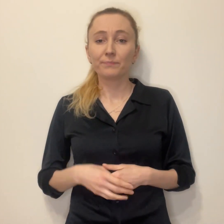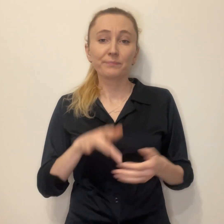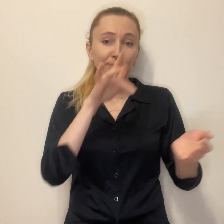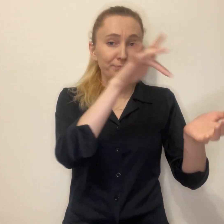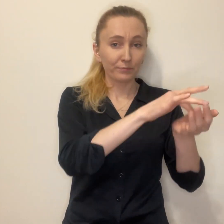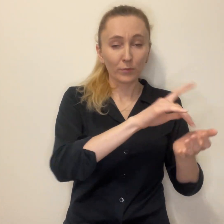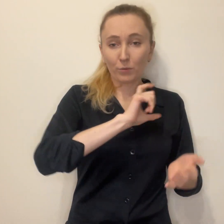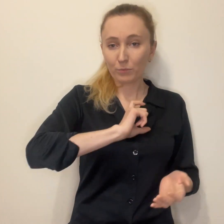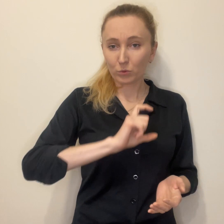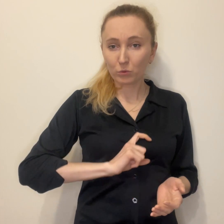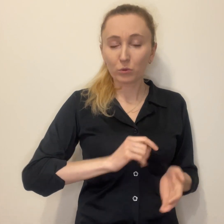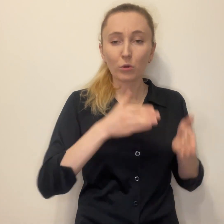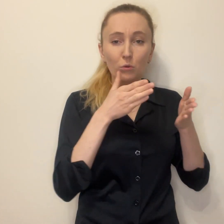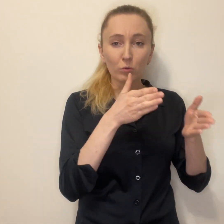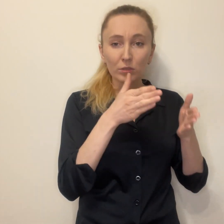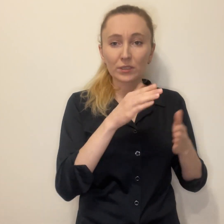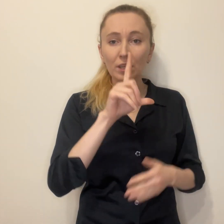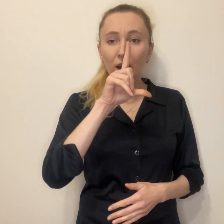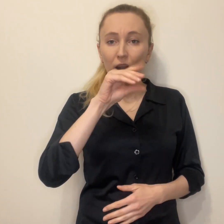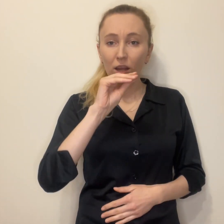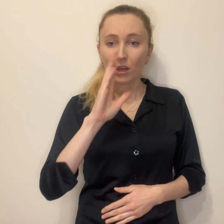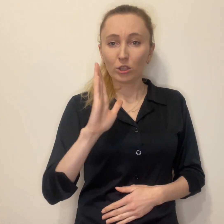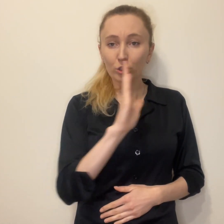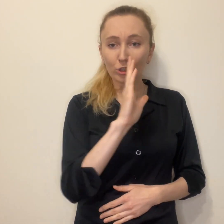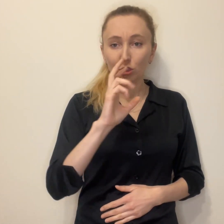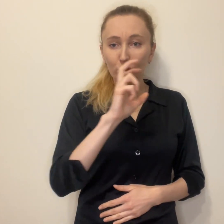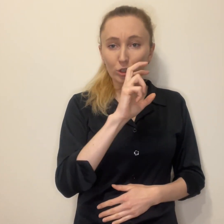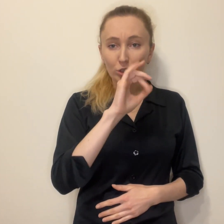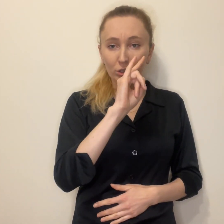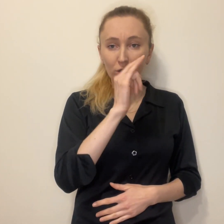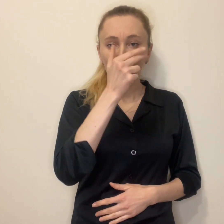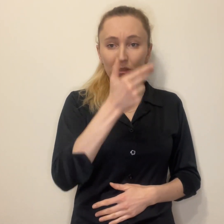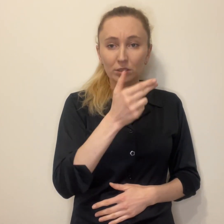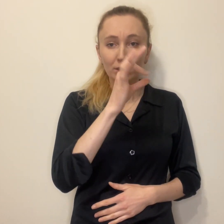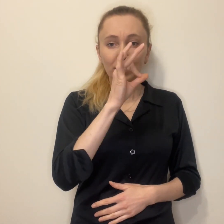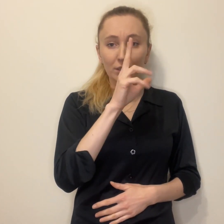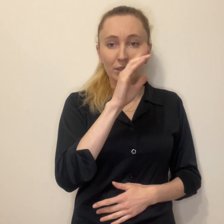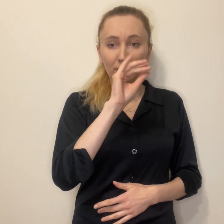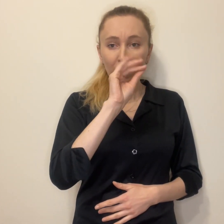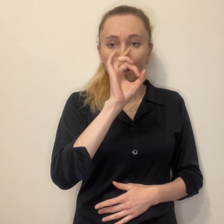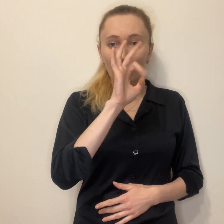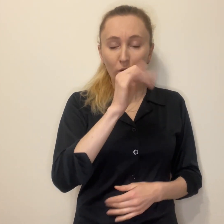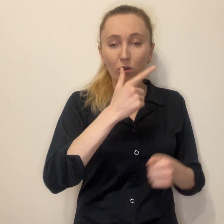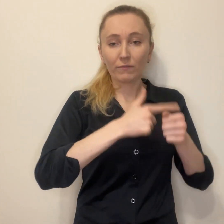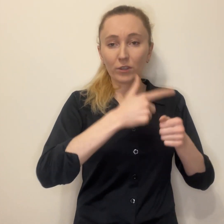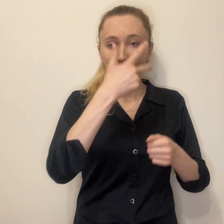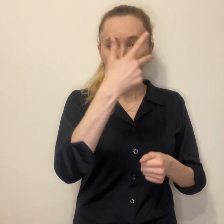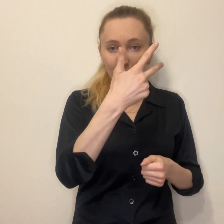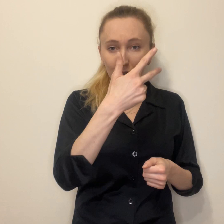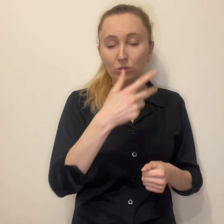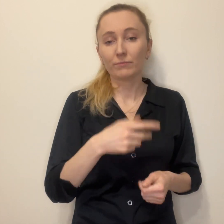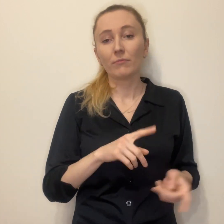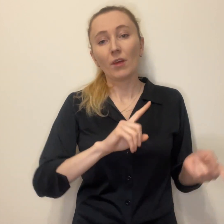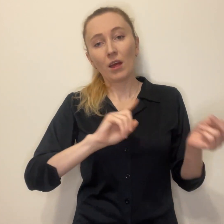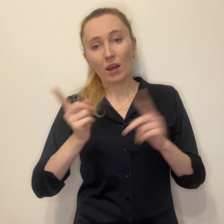w formie stacjonarnej w biurze ul. Leszczyńskiego 23